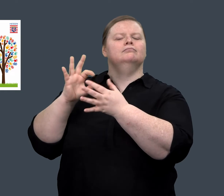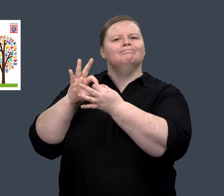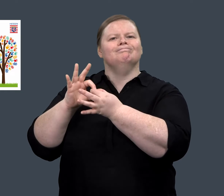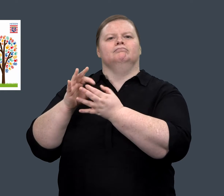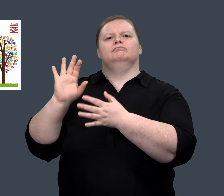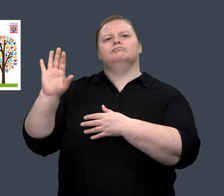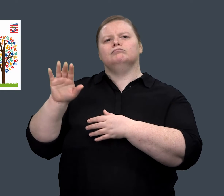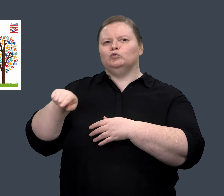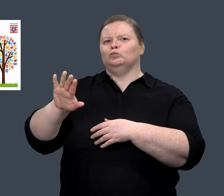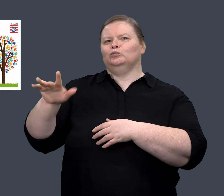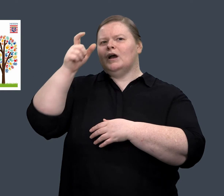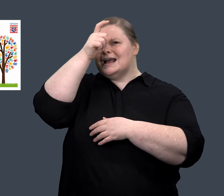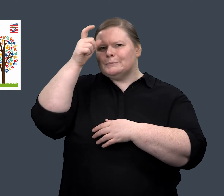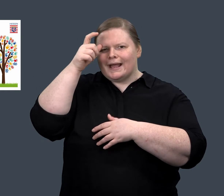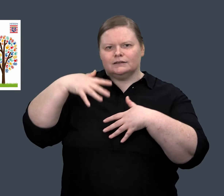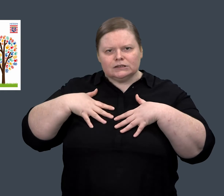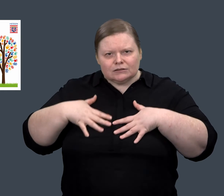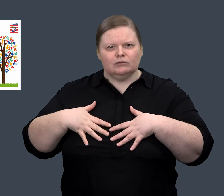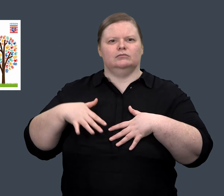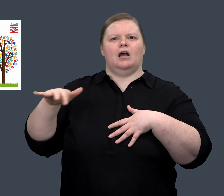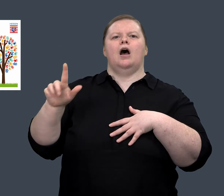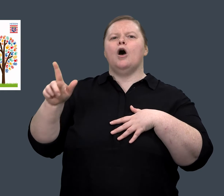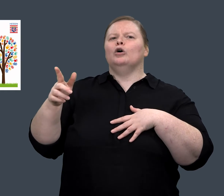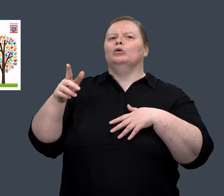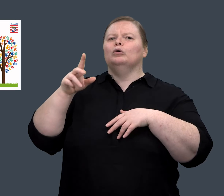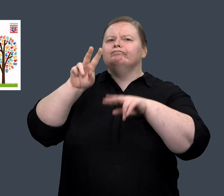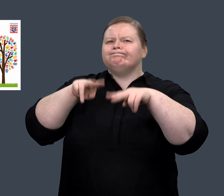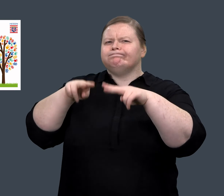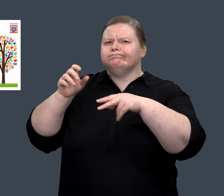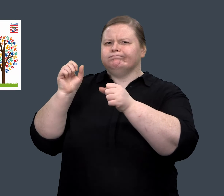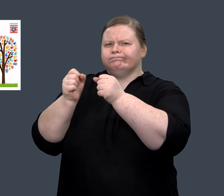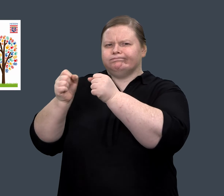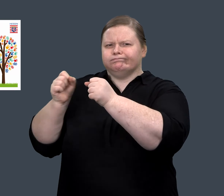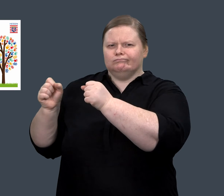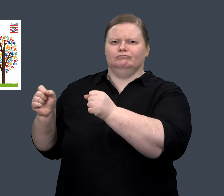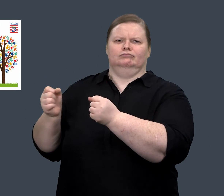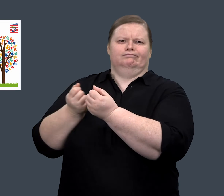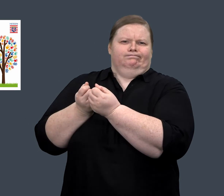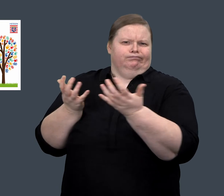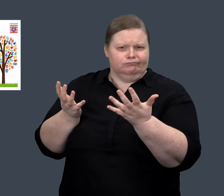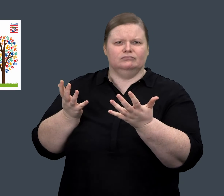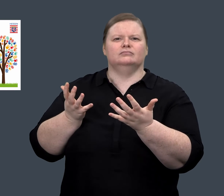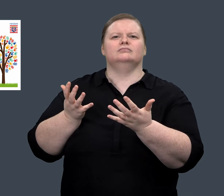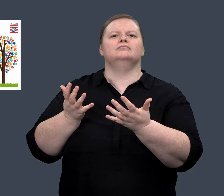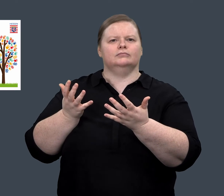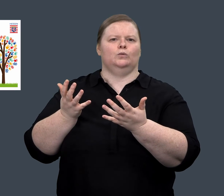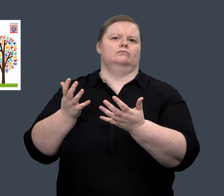die vielfältige Zusammensetzung als Beratungsgremium